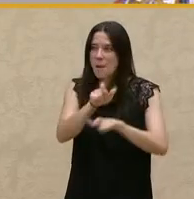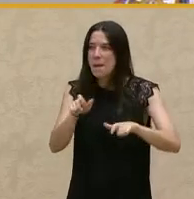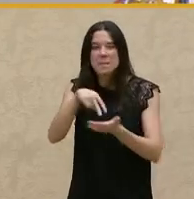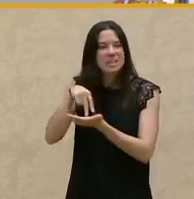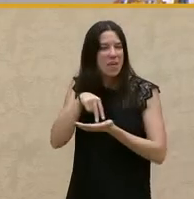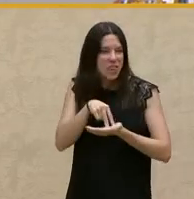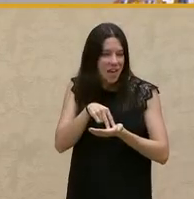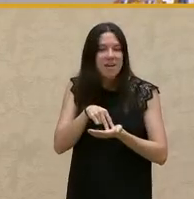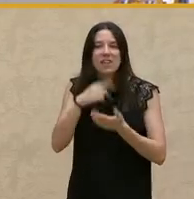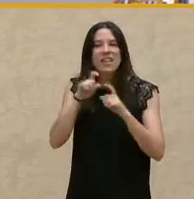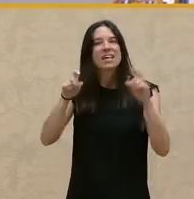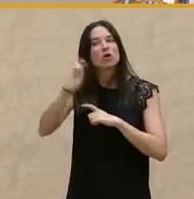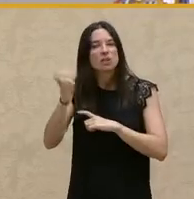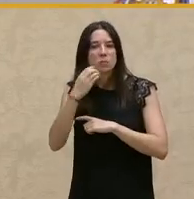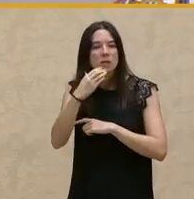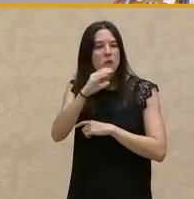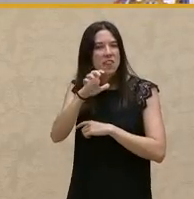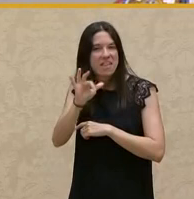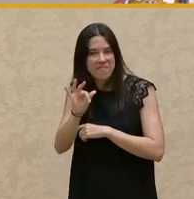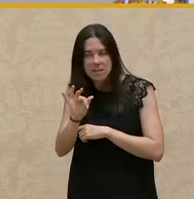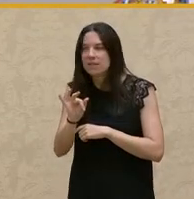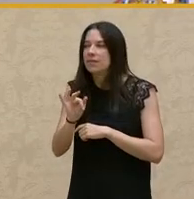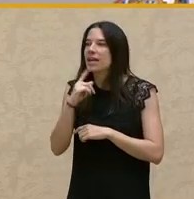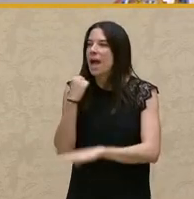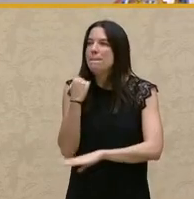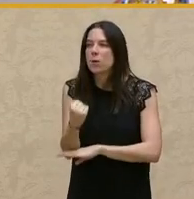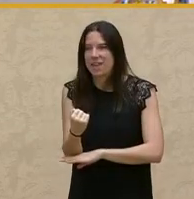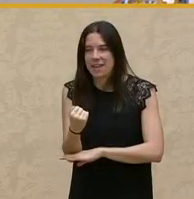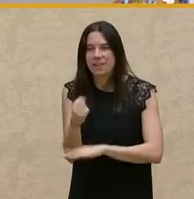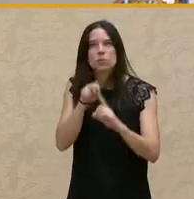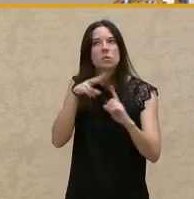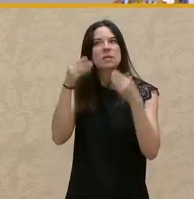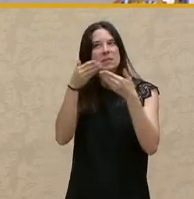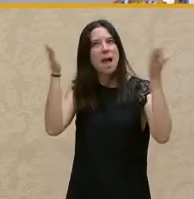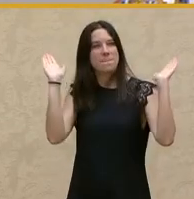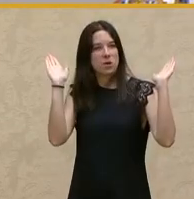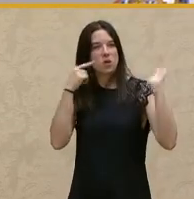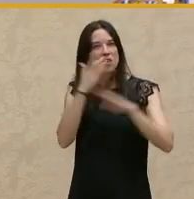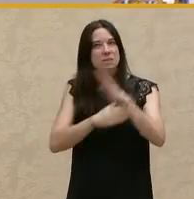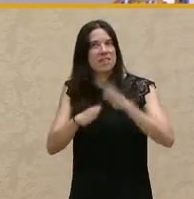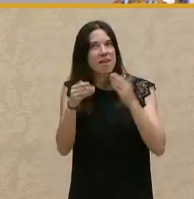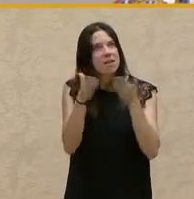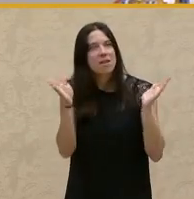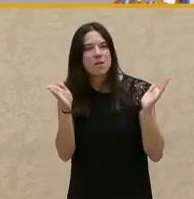el CEED, que den respaldo, desde una visión amplia de toda la discapacidad, también a toda esta